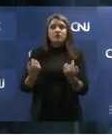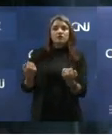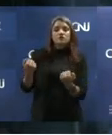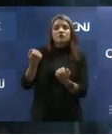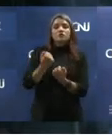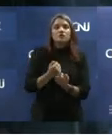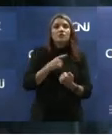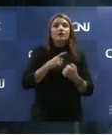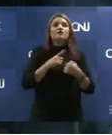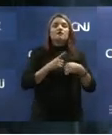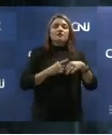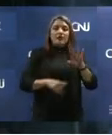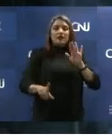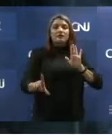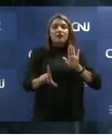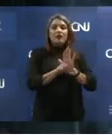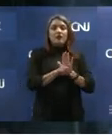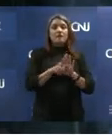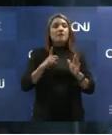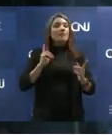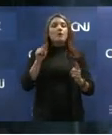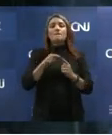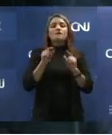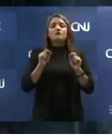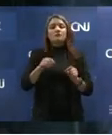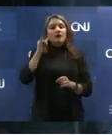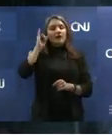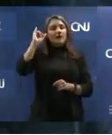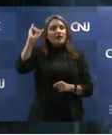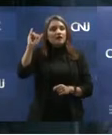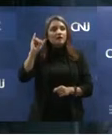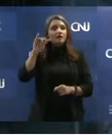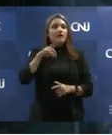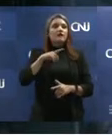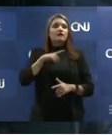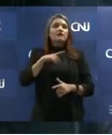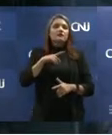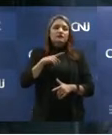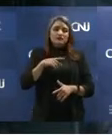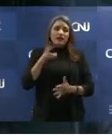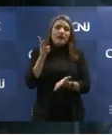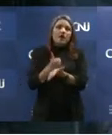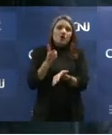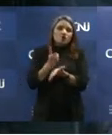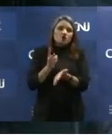objetiva evitar a perpetuação da disparidade entre as duas instituições, restando, claro,